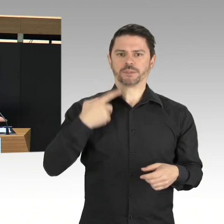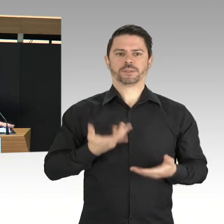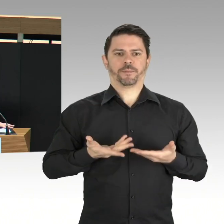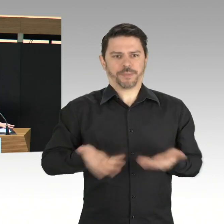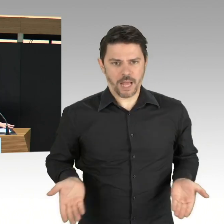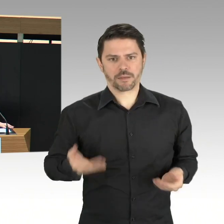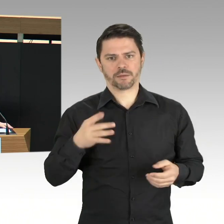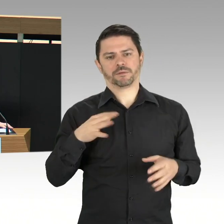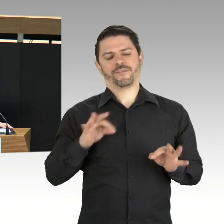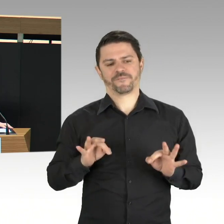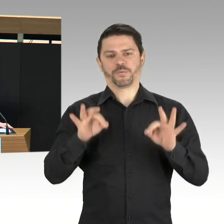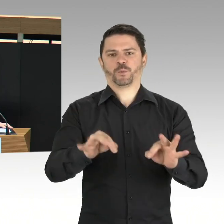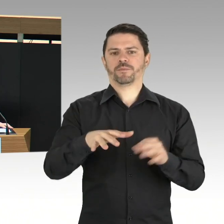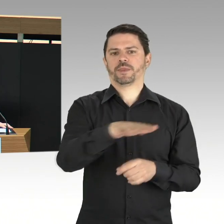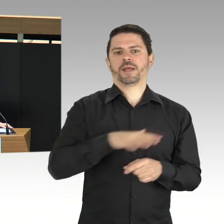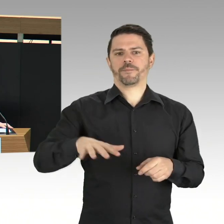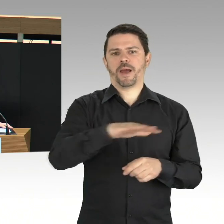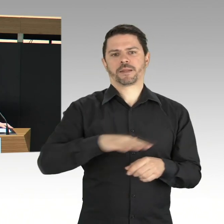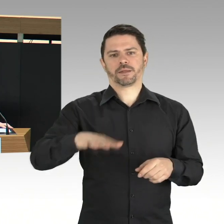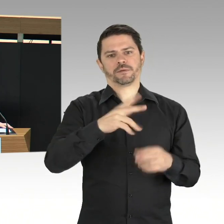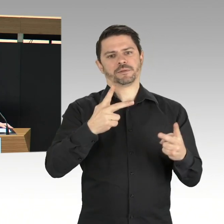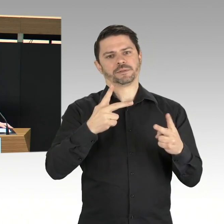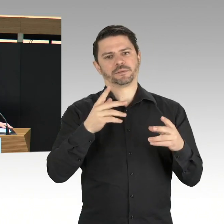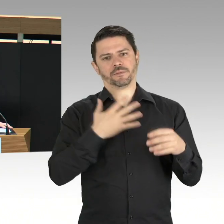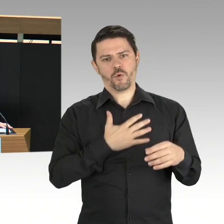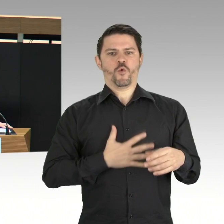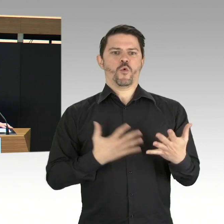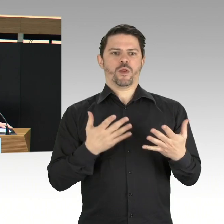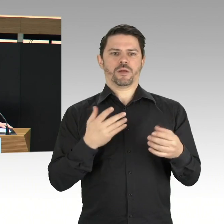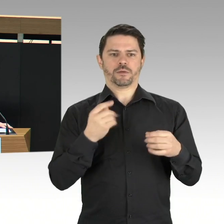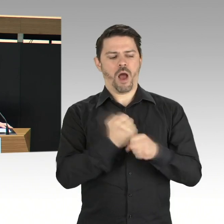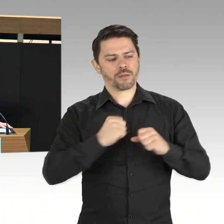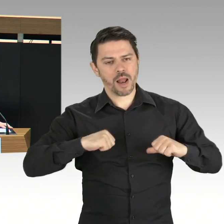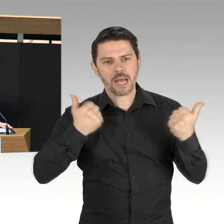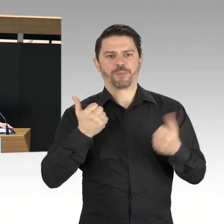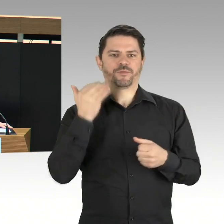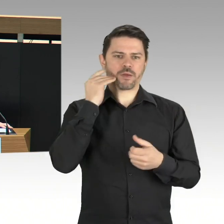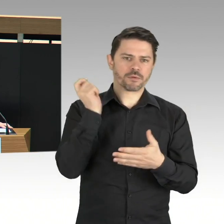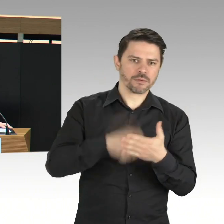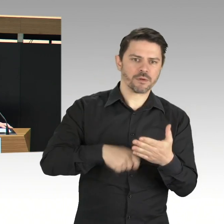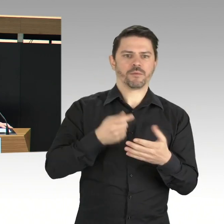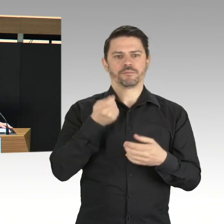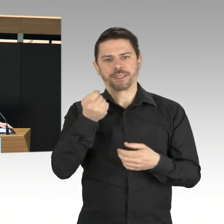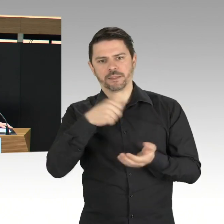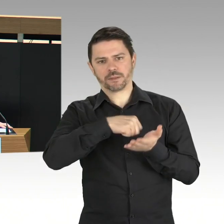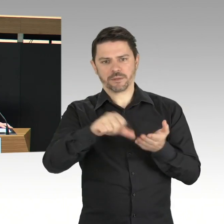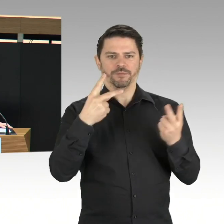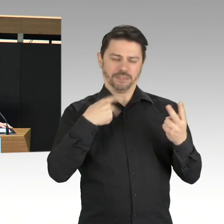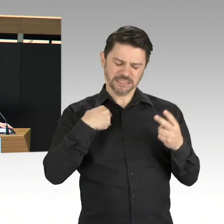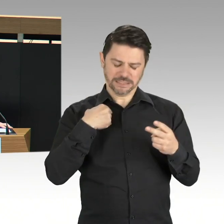Diesen Mietendeckel, den verdanken wir den vielen Juristen, die ehrenamtlich viele Monate viel Kraft und Energie